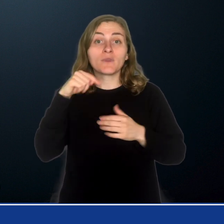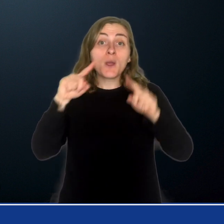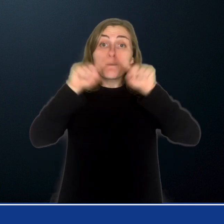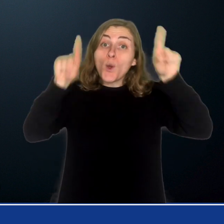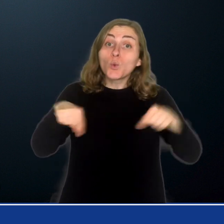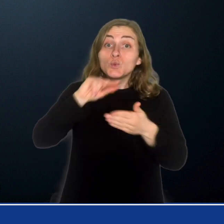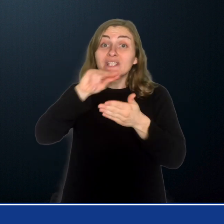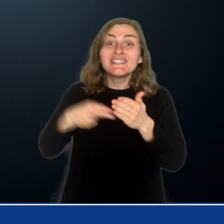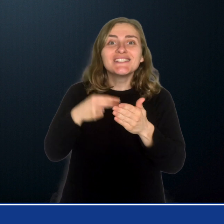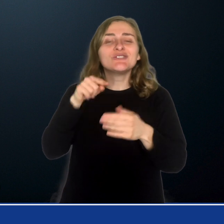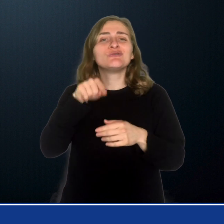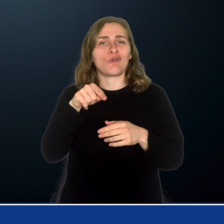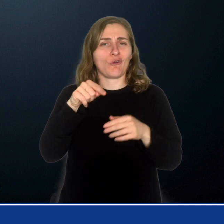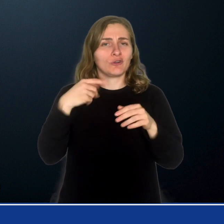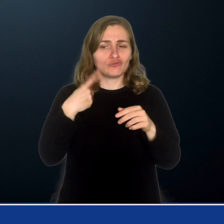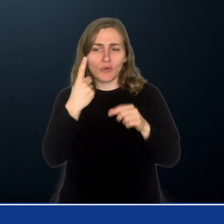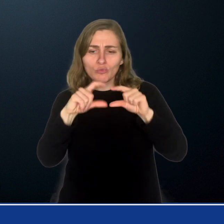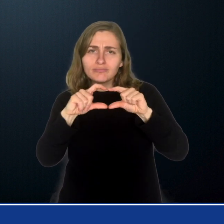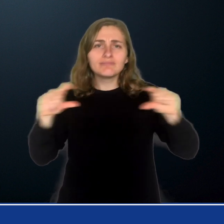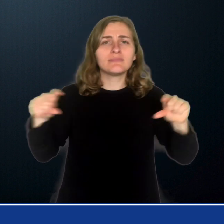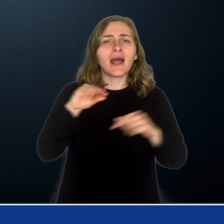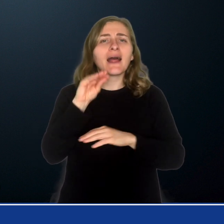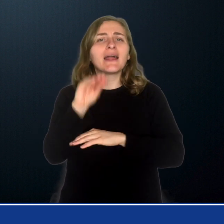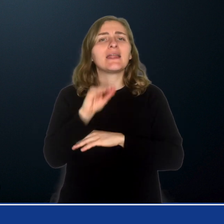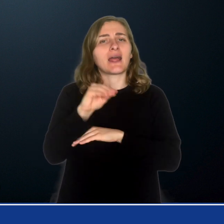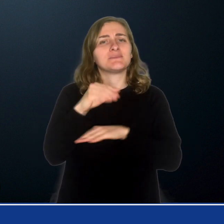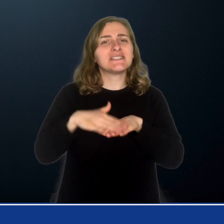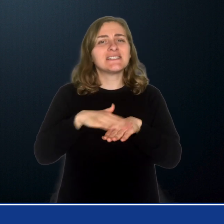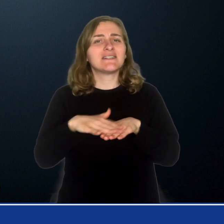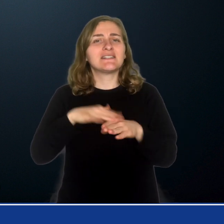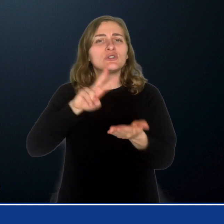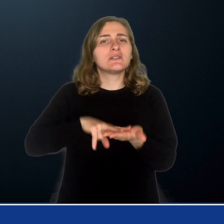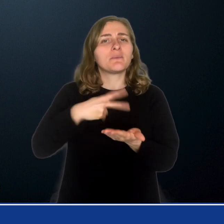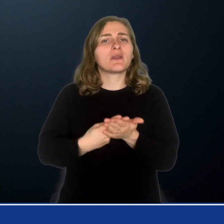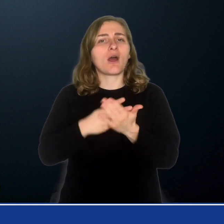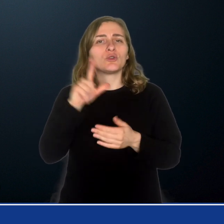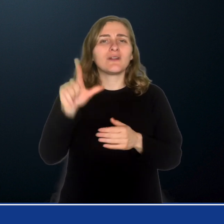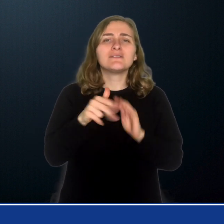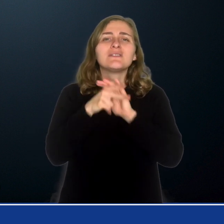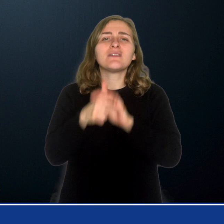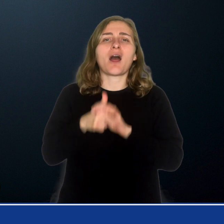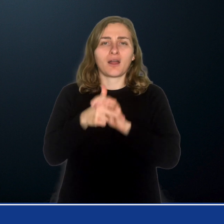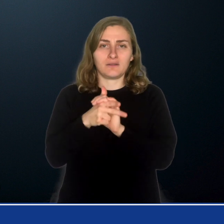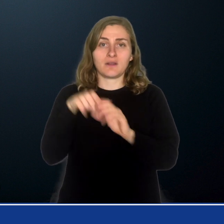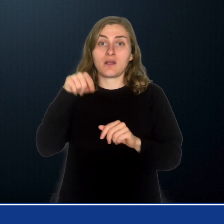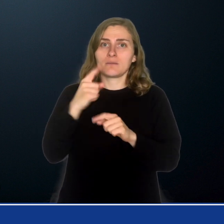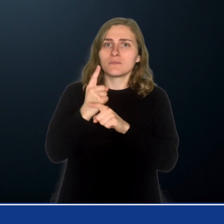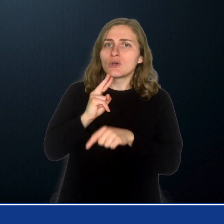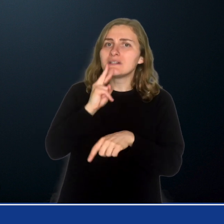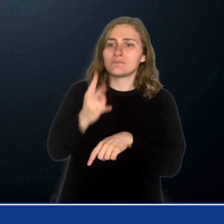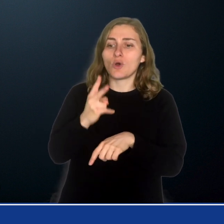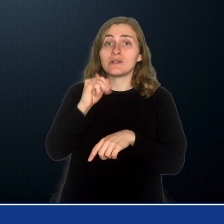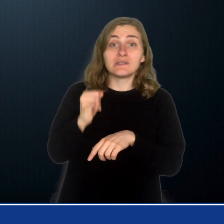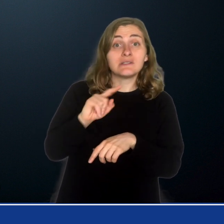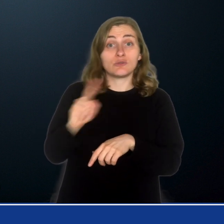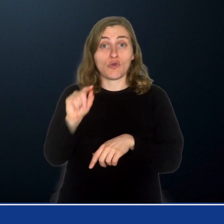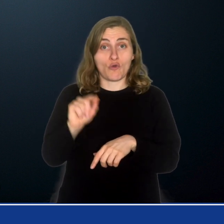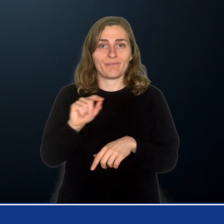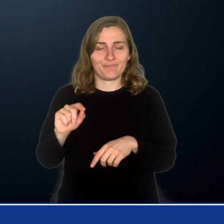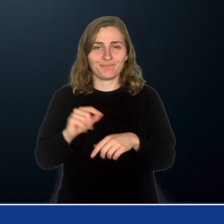Qui specifichiamo la necessità di specificare nel modulo di iscrizione se è richiesto il servizio di interpretariato LIS tattile.